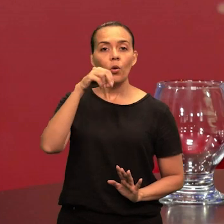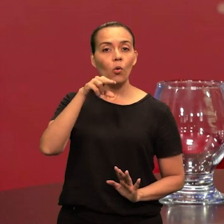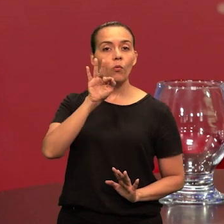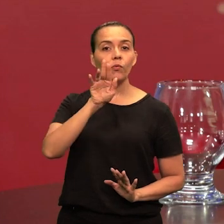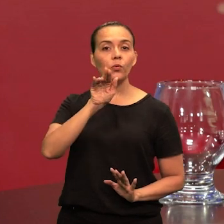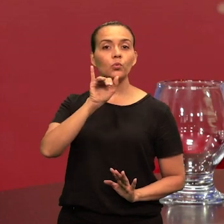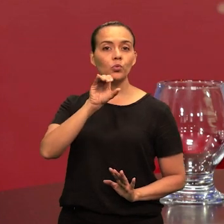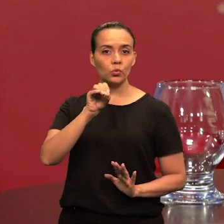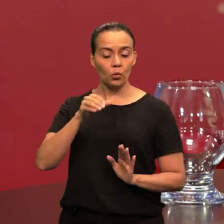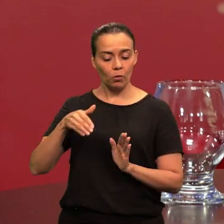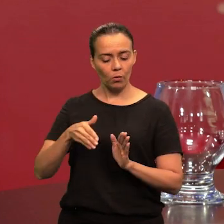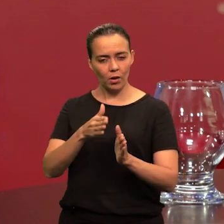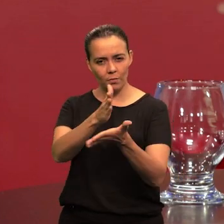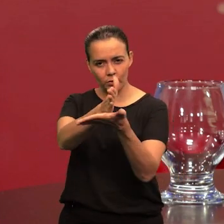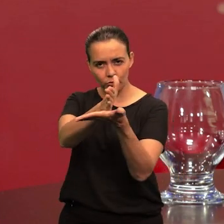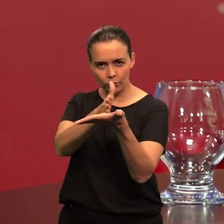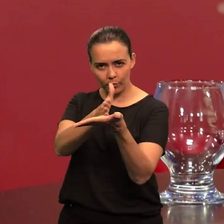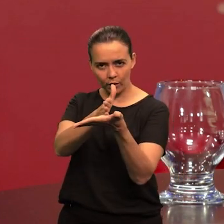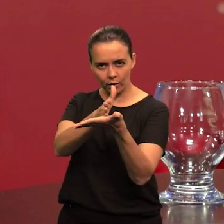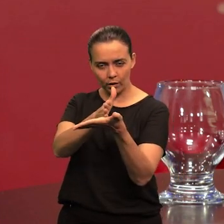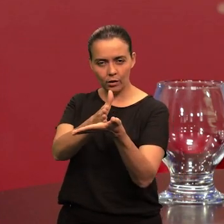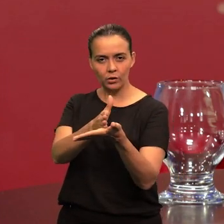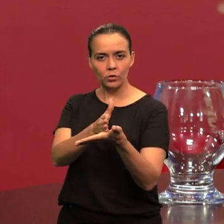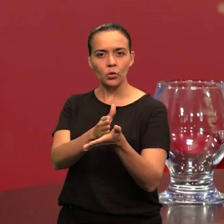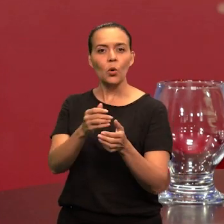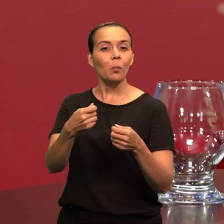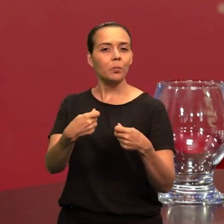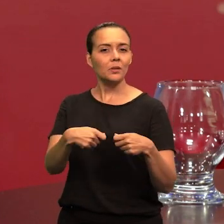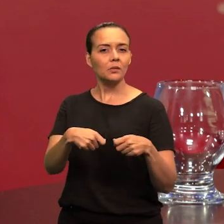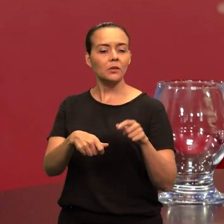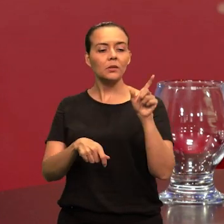o caminho do meio é algo que depende de você,